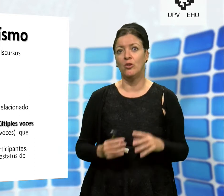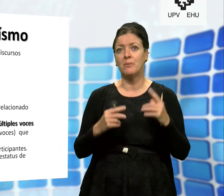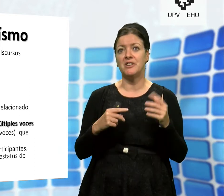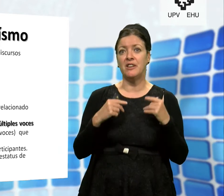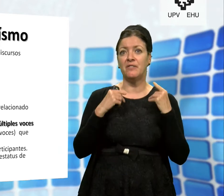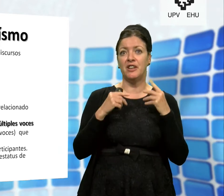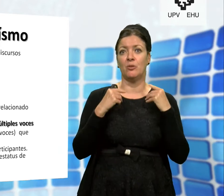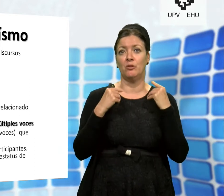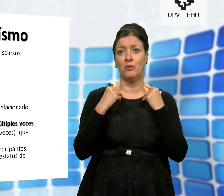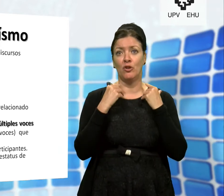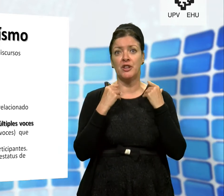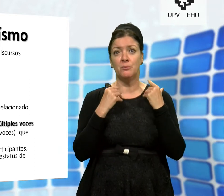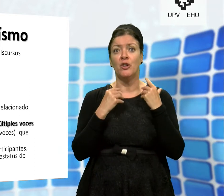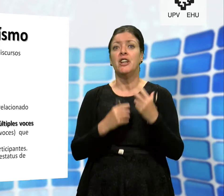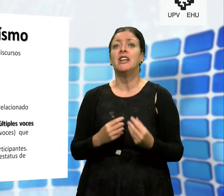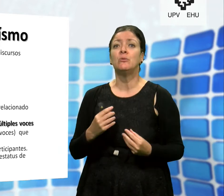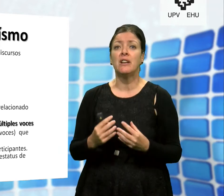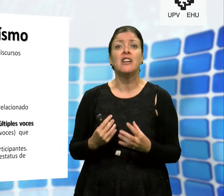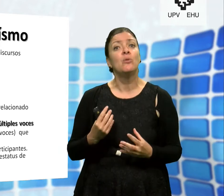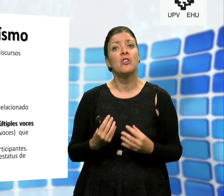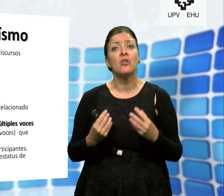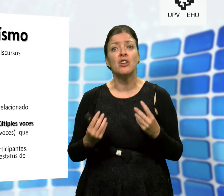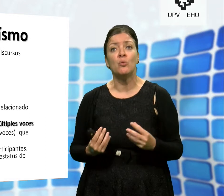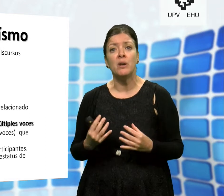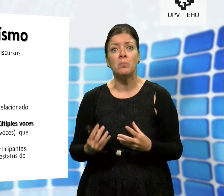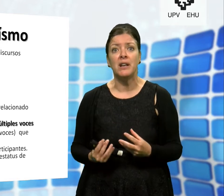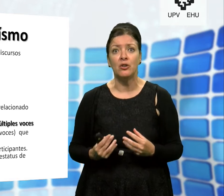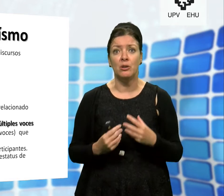Lo que Batjín define como el monologismo es una actitud que continua imperando en el